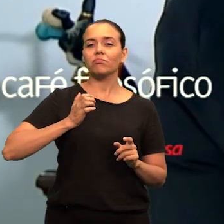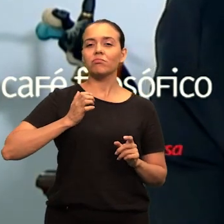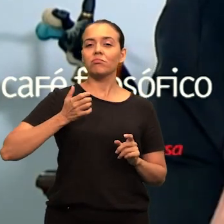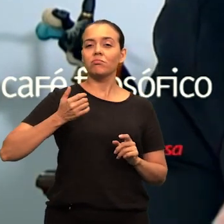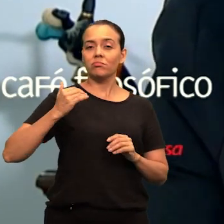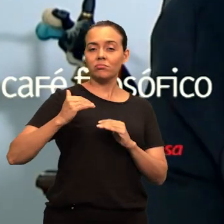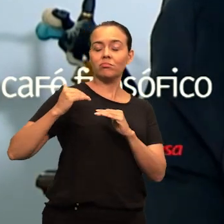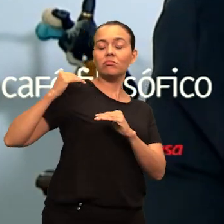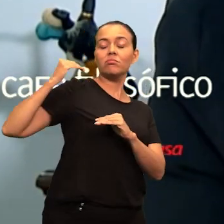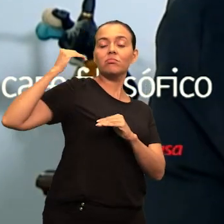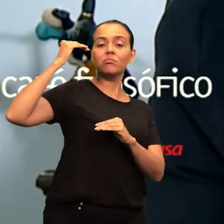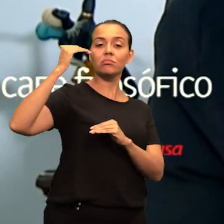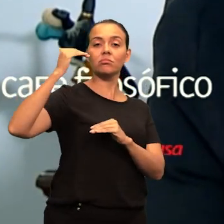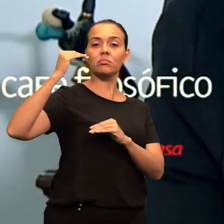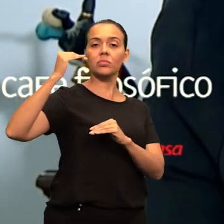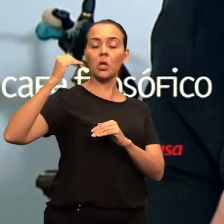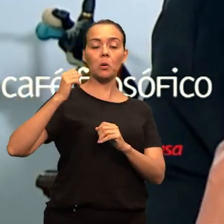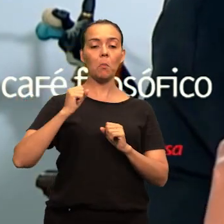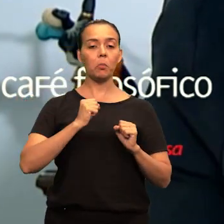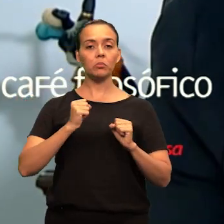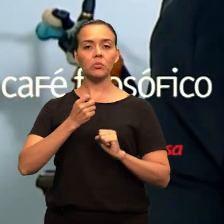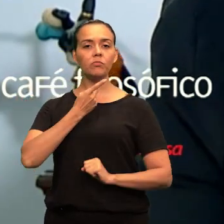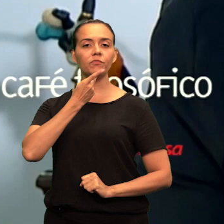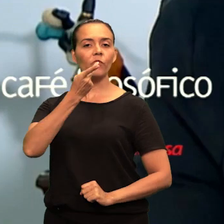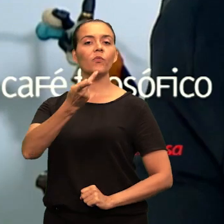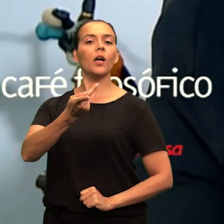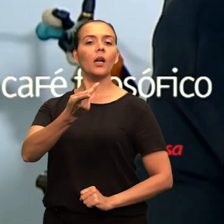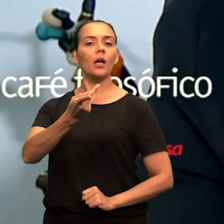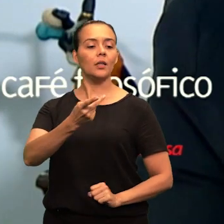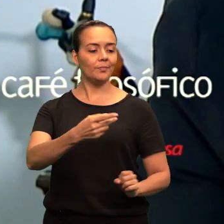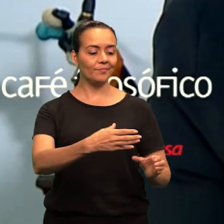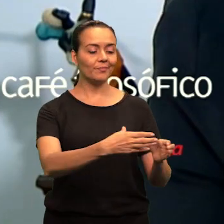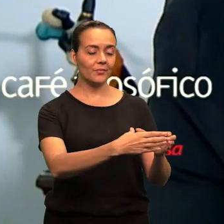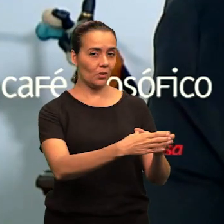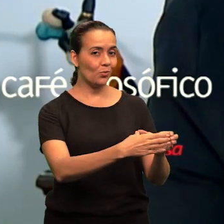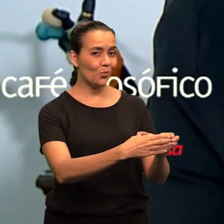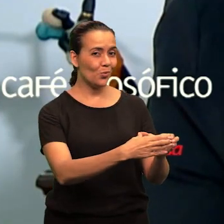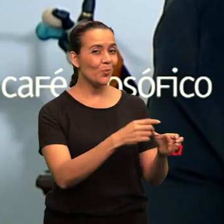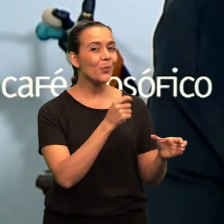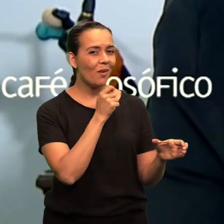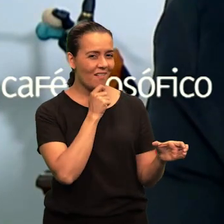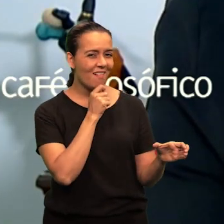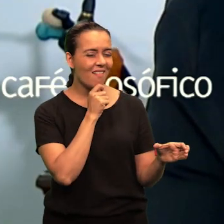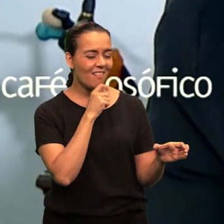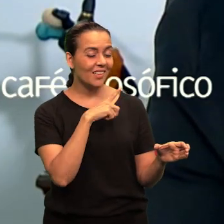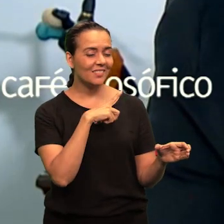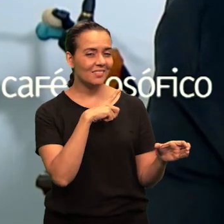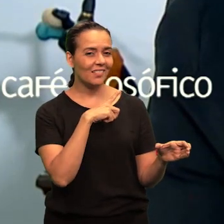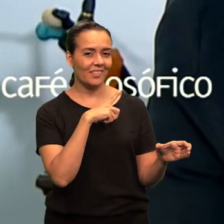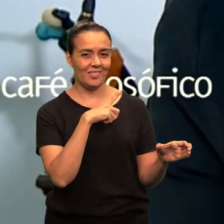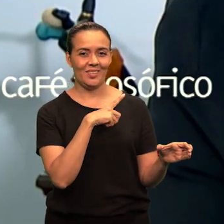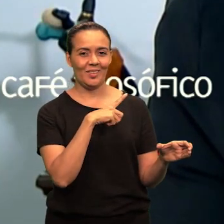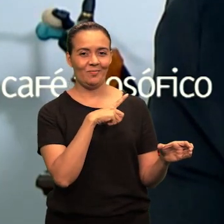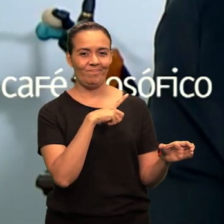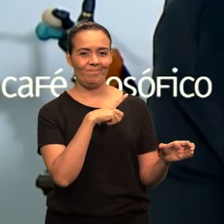Então, pensar lugares de fala, ao contrário, do que muitas vezes é dito, não é um interdito, muito pelo contrário,